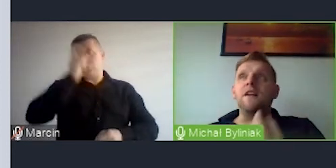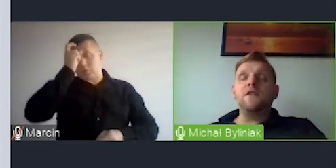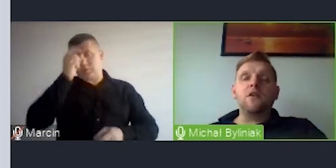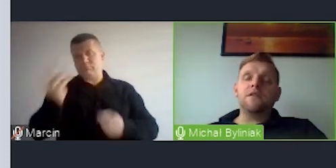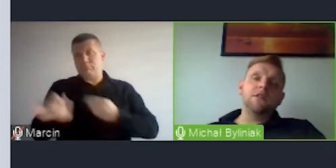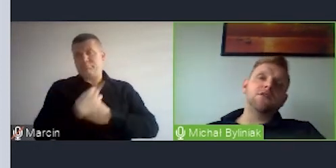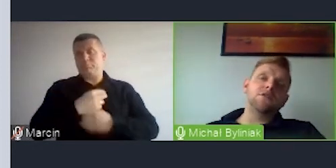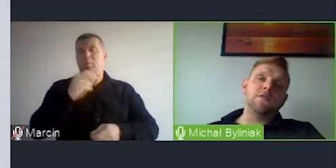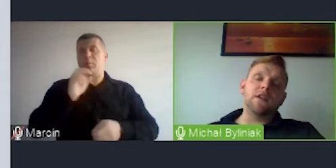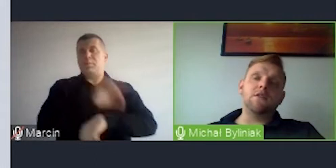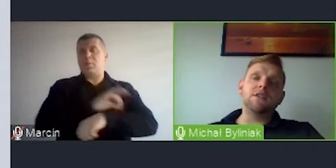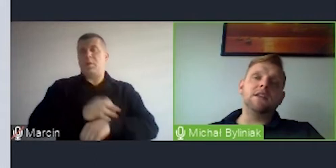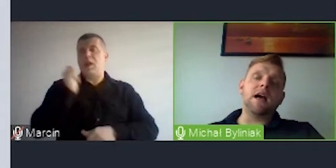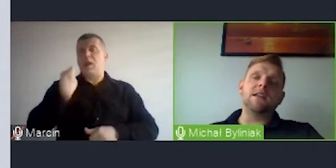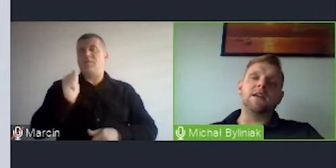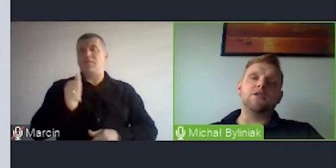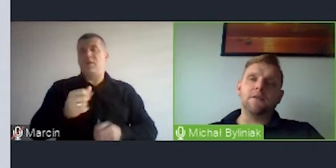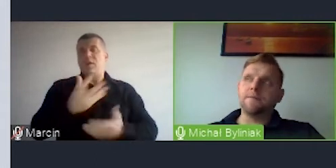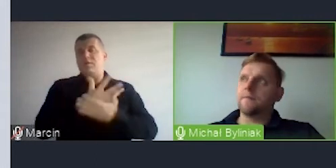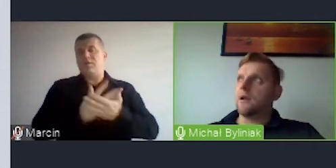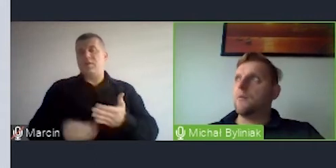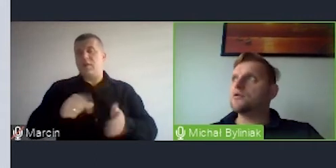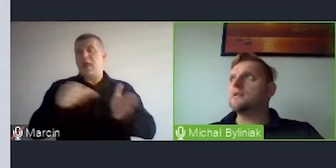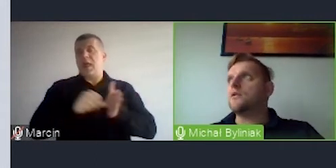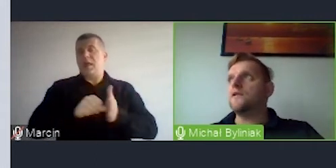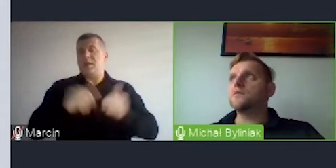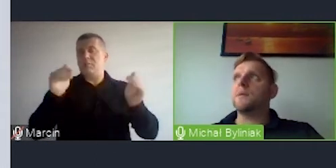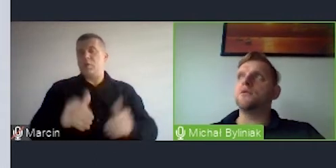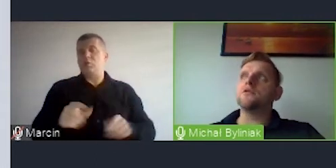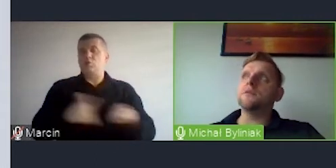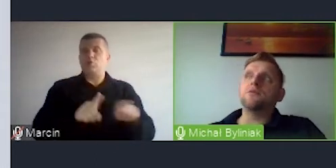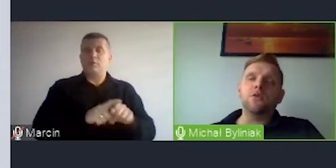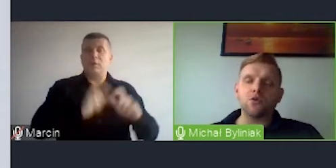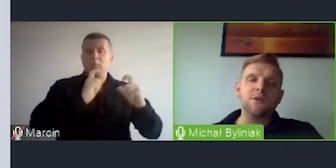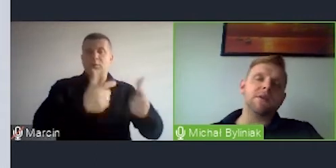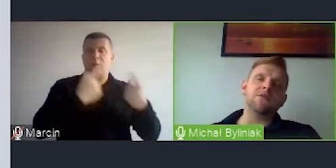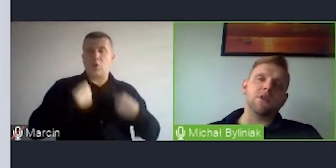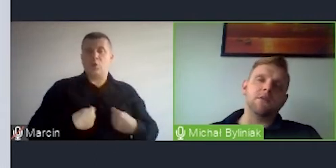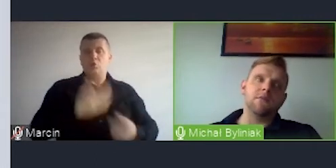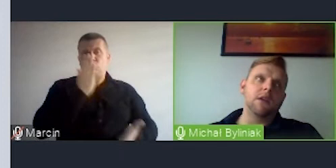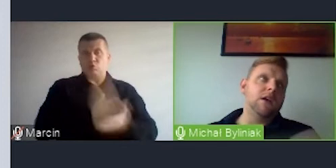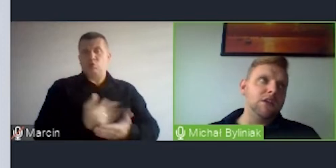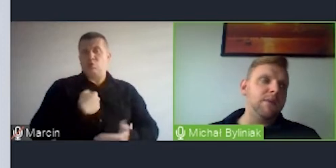Kwalifikować wynagrodzenie na etacie można zarówno w przypadku osoby, która już u mnie pracuje